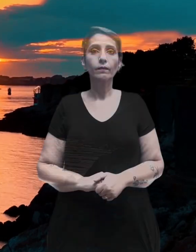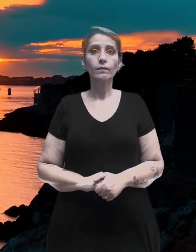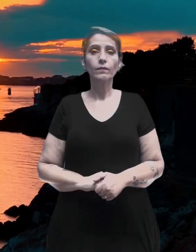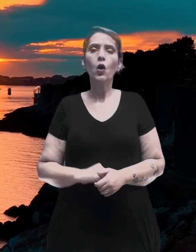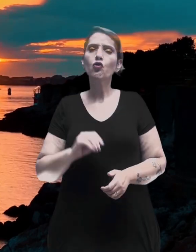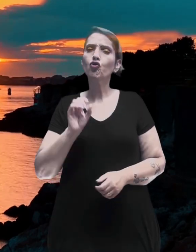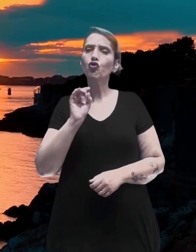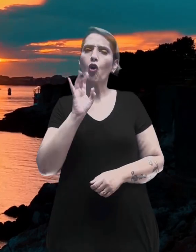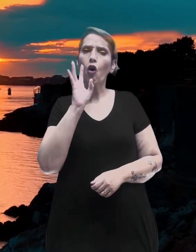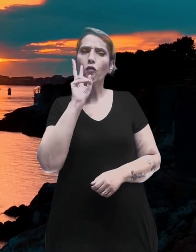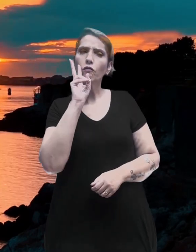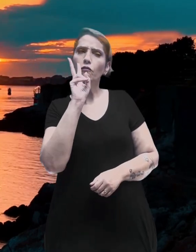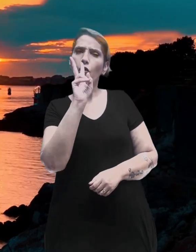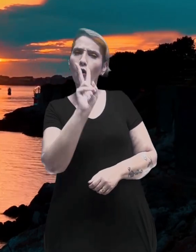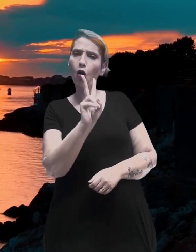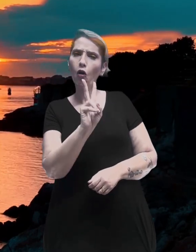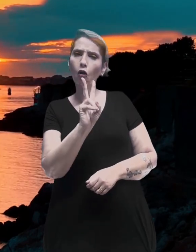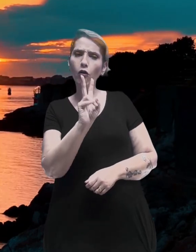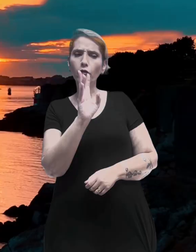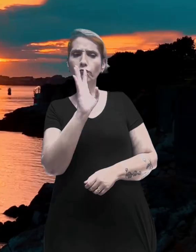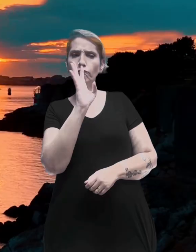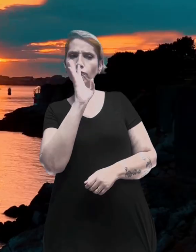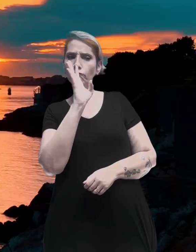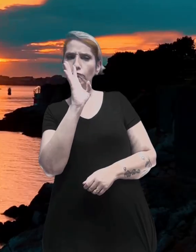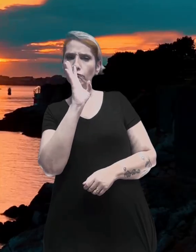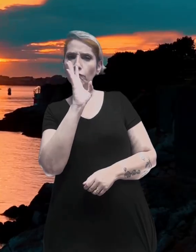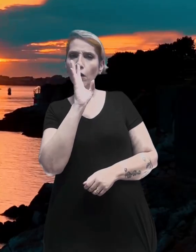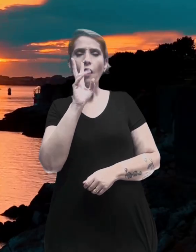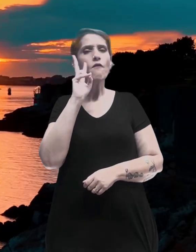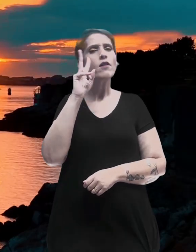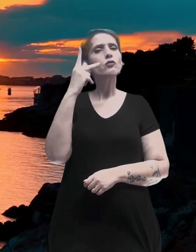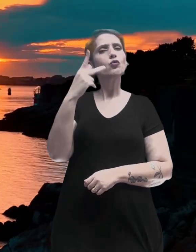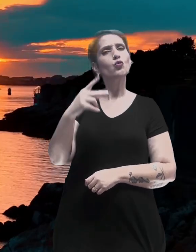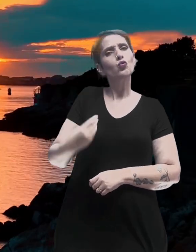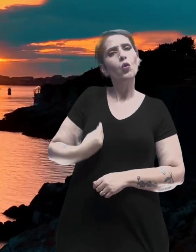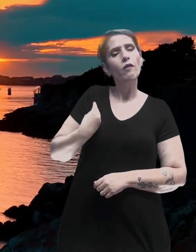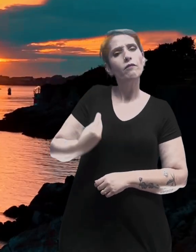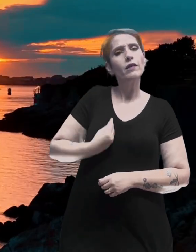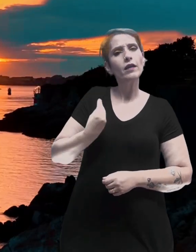Apenas observe. Olhe para as histórias que você conta sobre si mesmo.